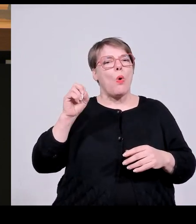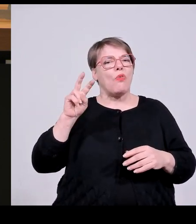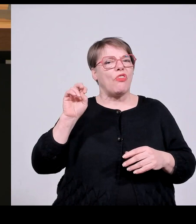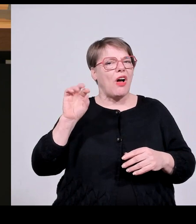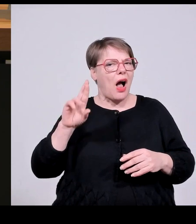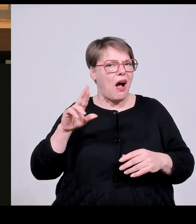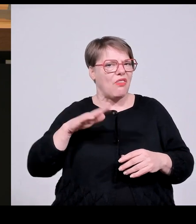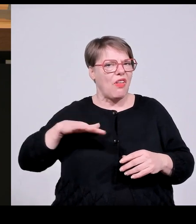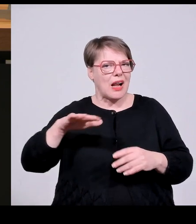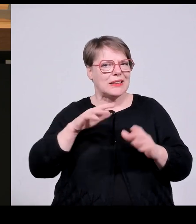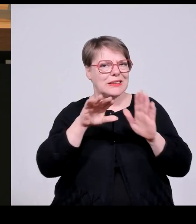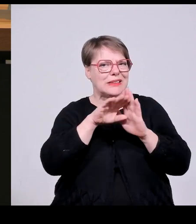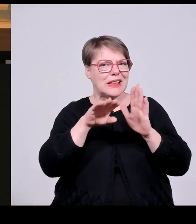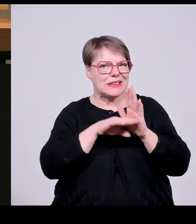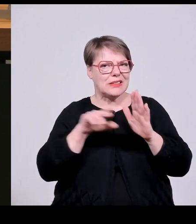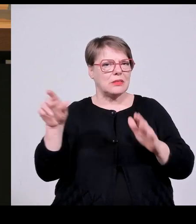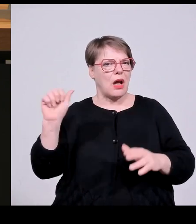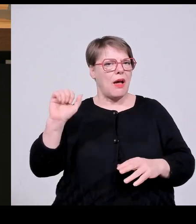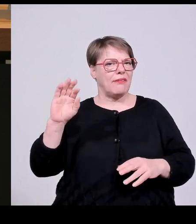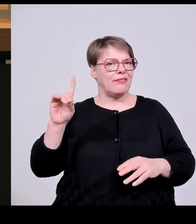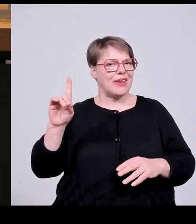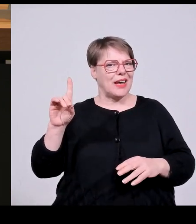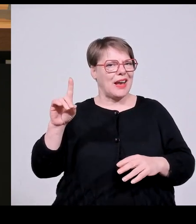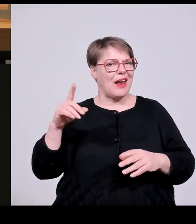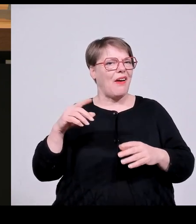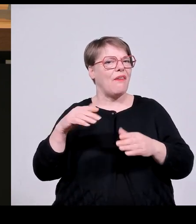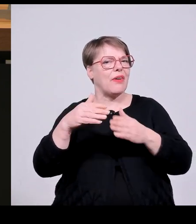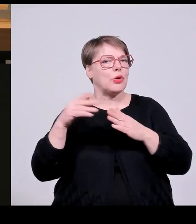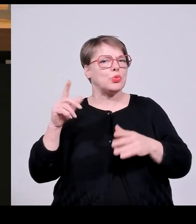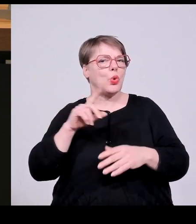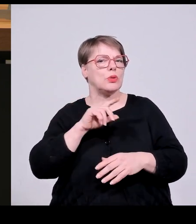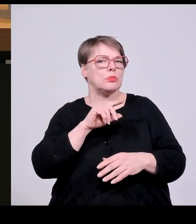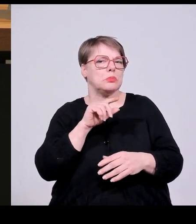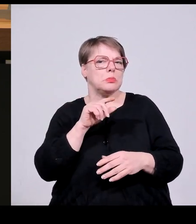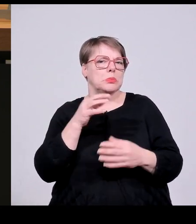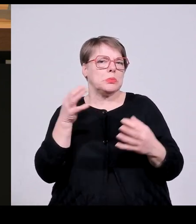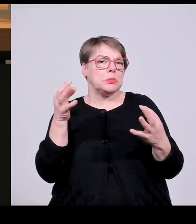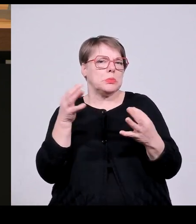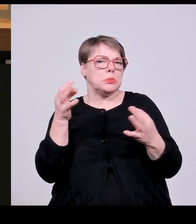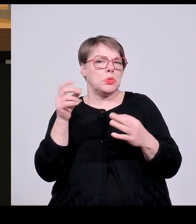auch mit einem Rechtsgutachten belegt. Uns war und ist wichtig herauszufinden, ob das Land